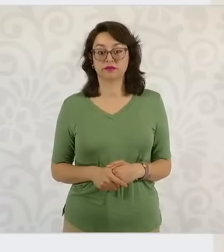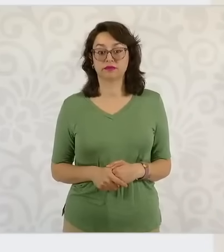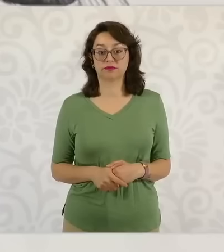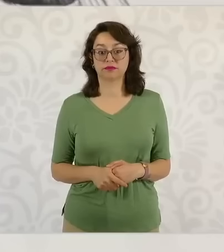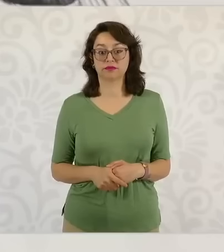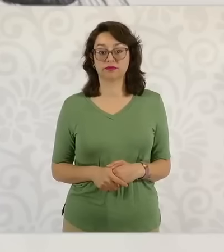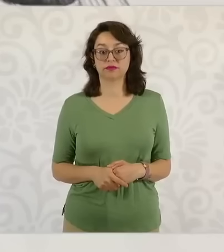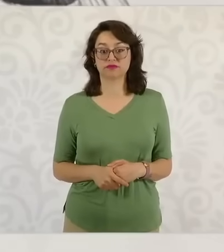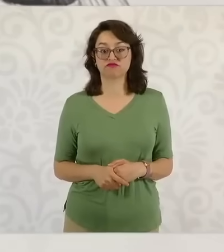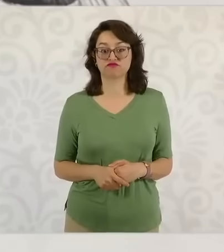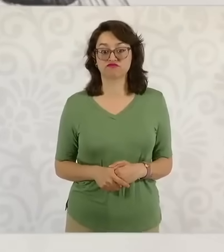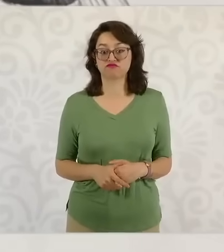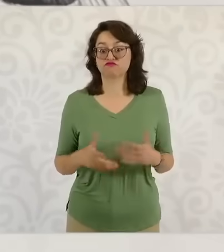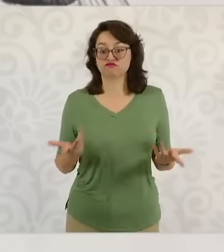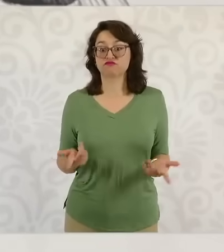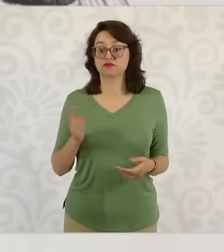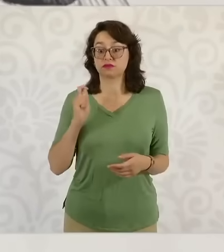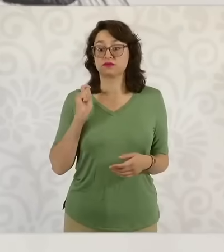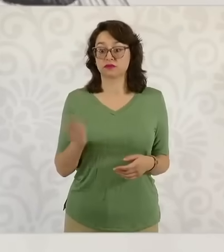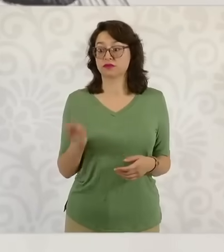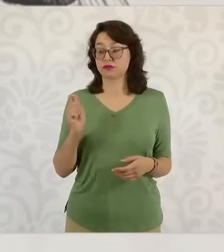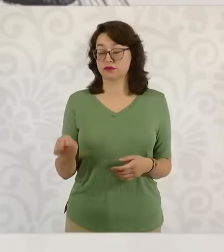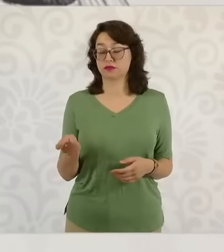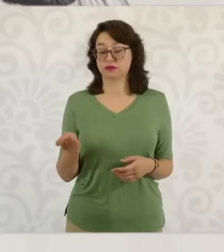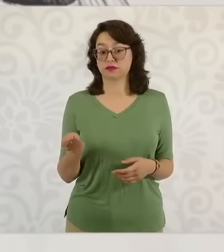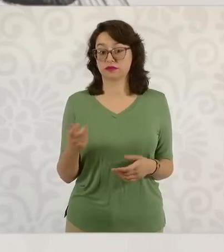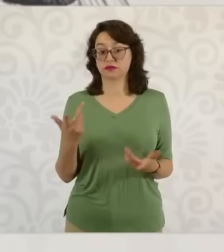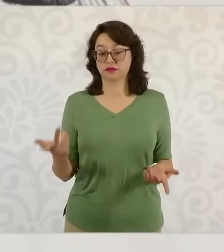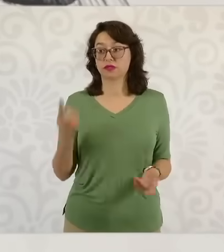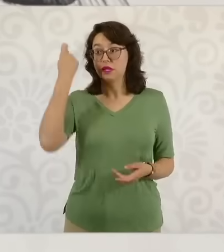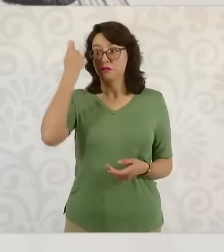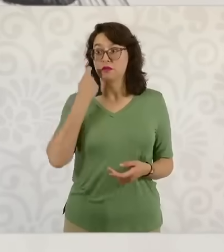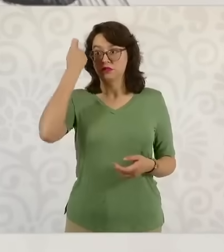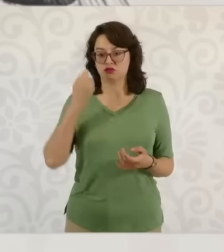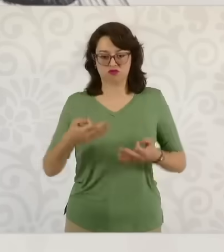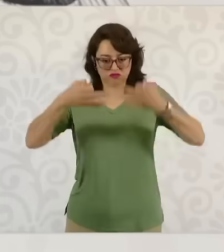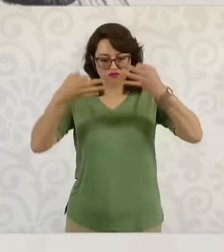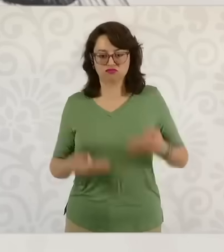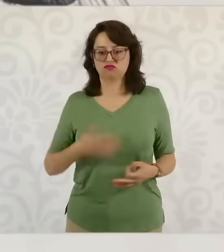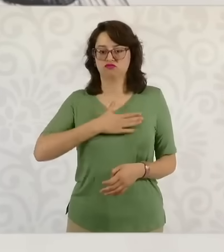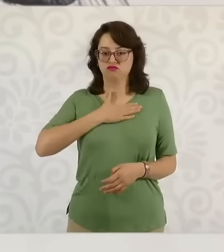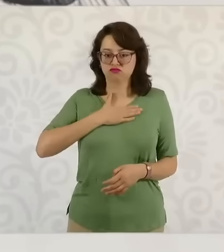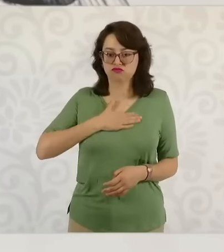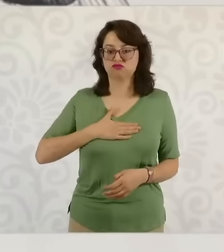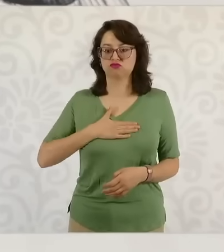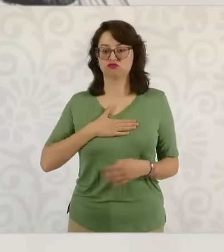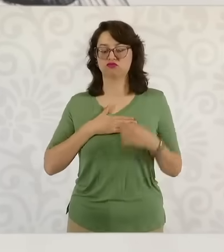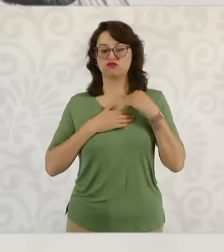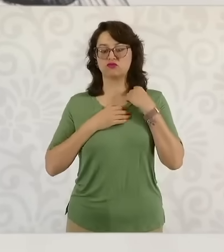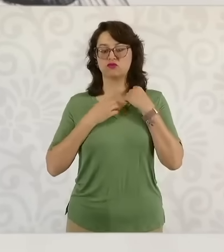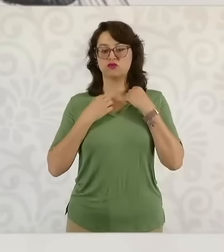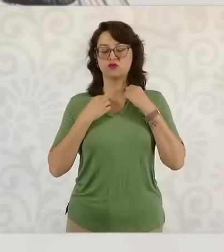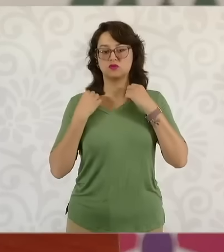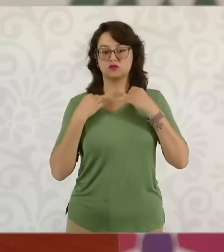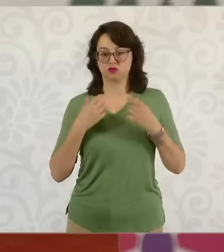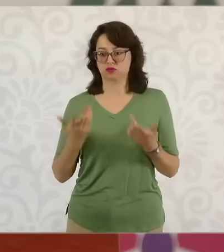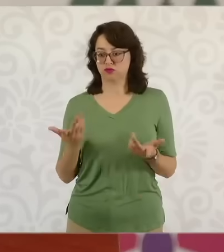decir que la recuperación del la pensión digna bajo un régimen solidario se incorporó a través